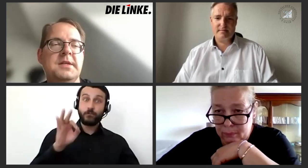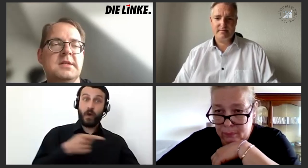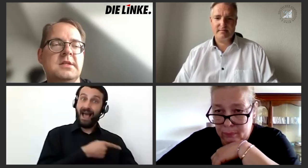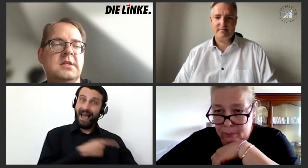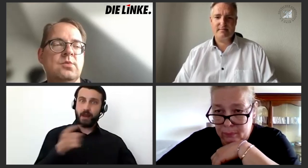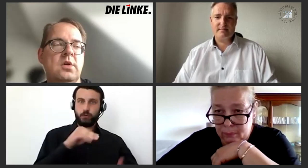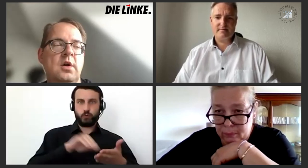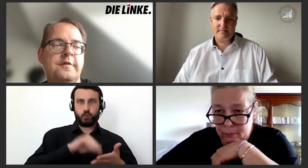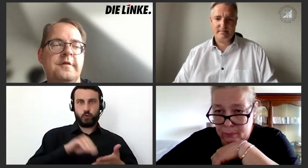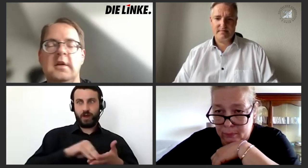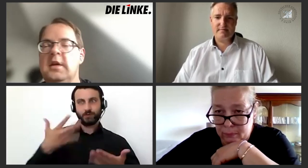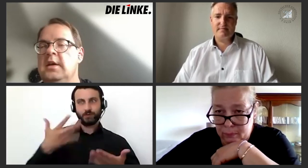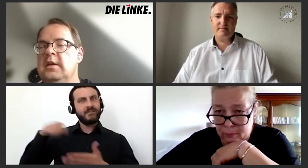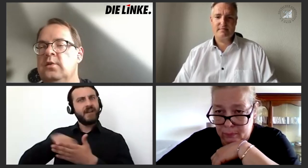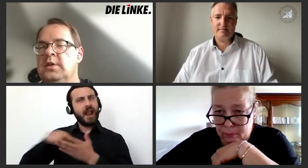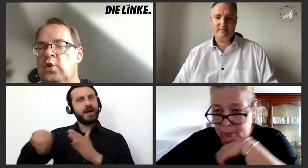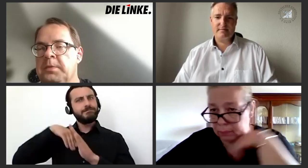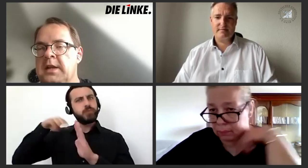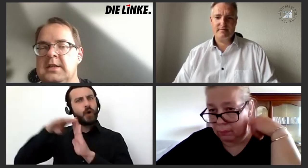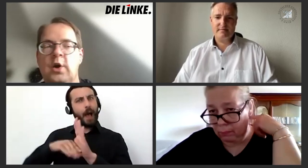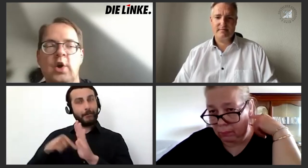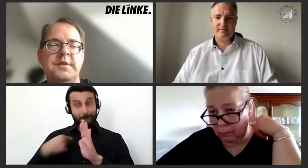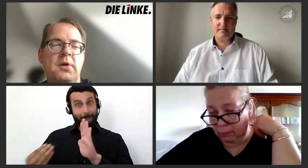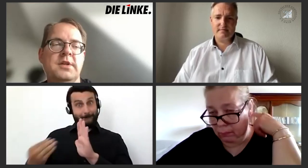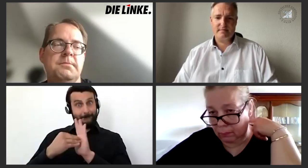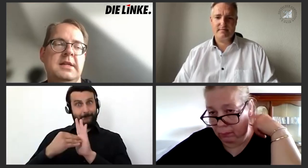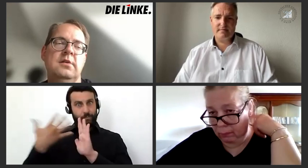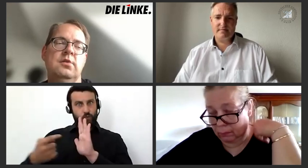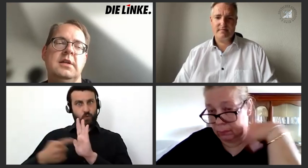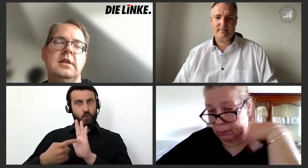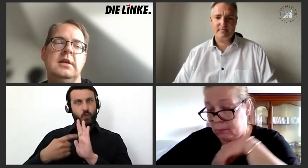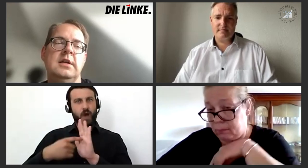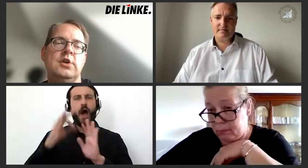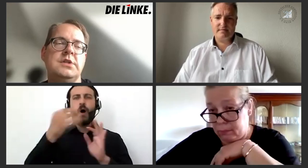so steht es auch bei uns im Wahlprogramm, die sich nicht nur auf, und darum geht es ja häufig,